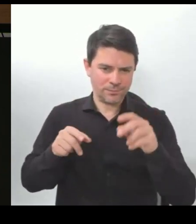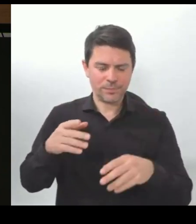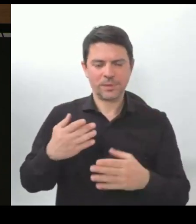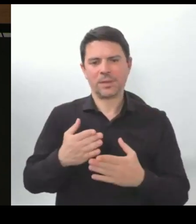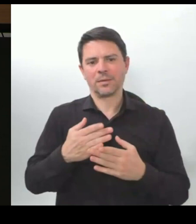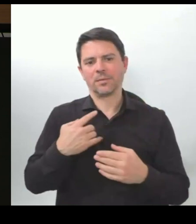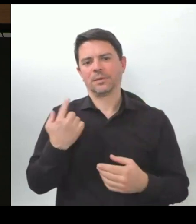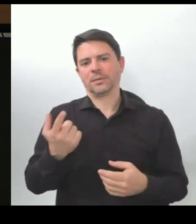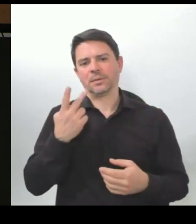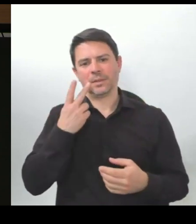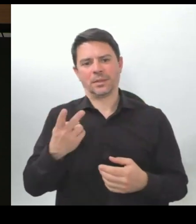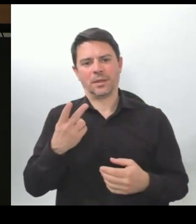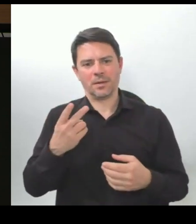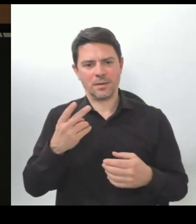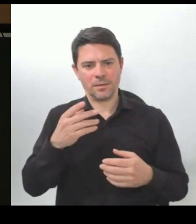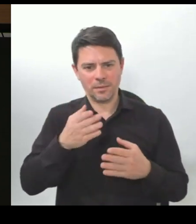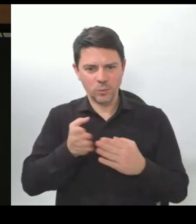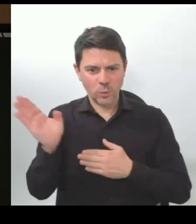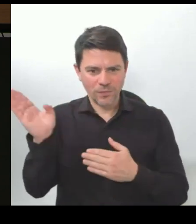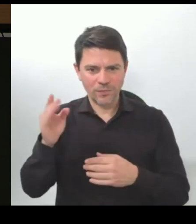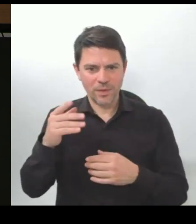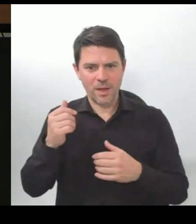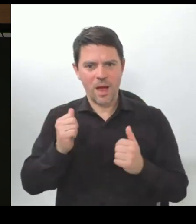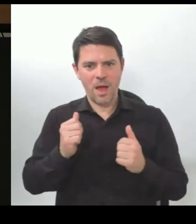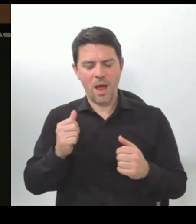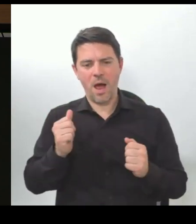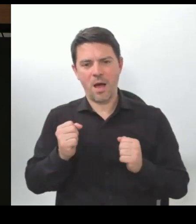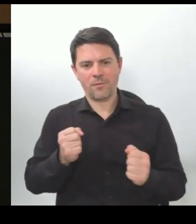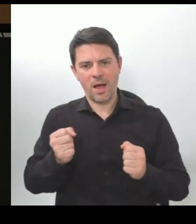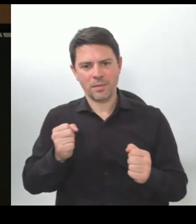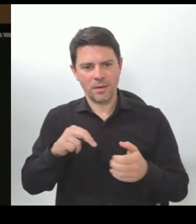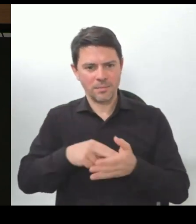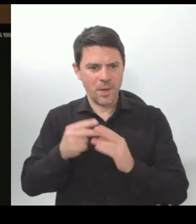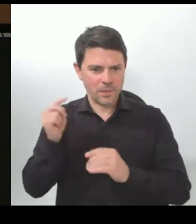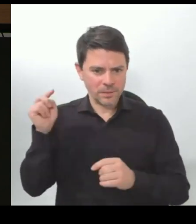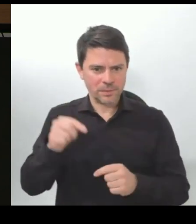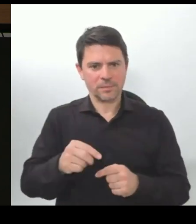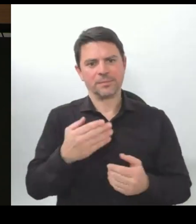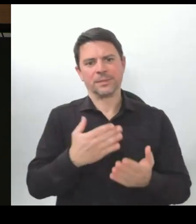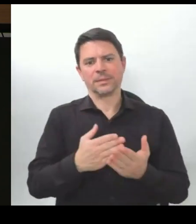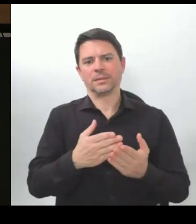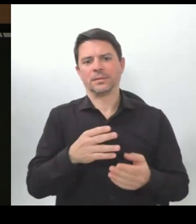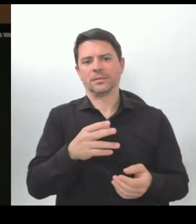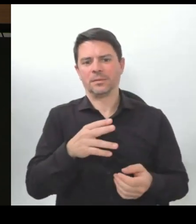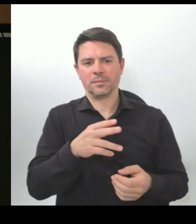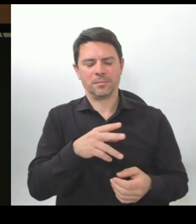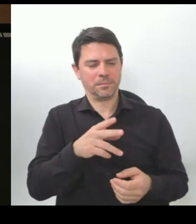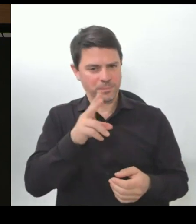ab oder Steine und die einen kriegen mehrere 100 Das kann gewiss nicht richtig sein.(Beifall)